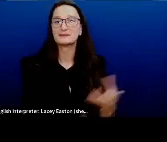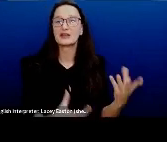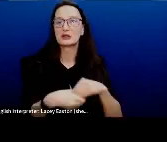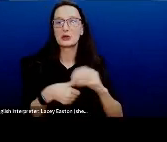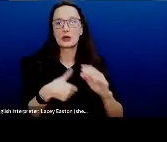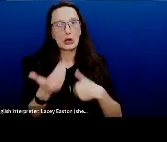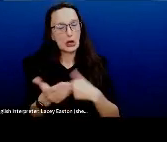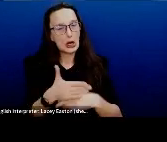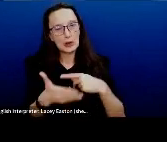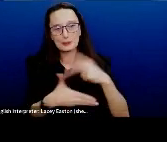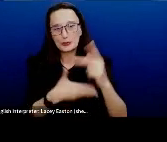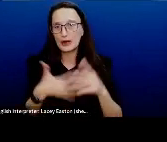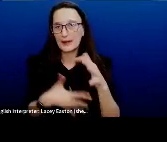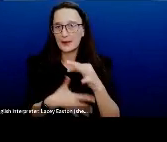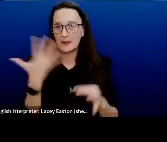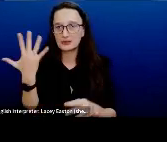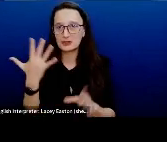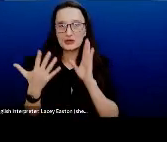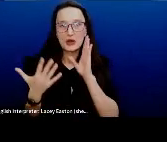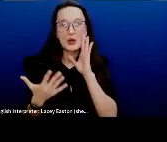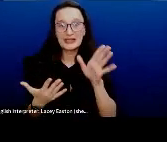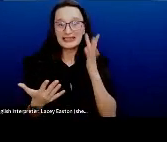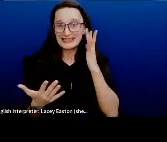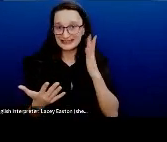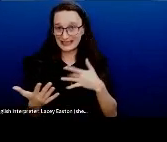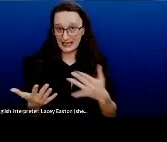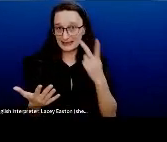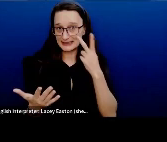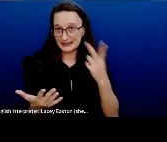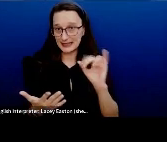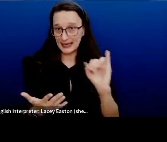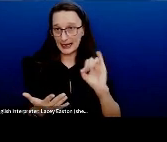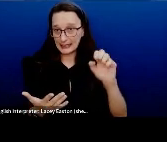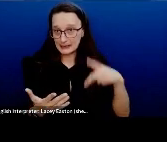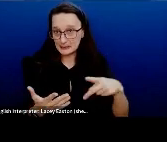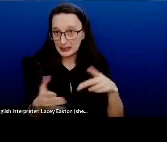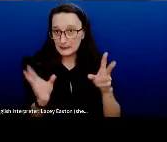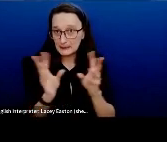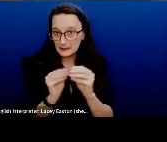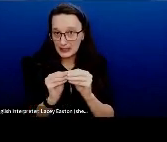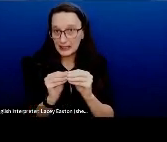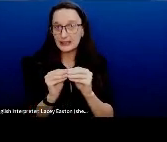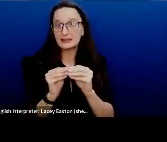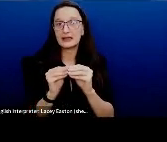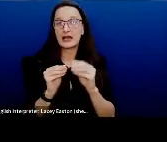de servicios y programas de colocación, por lo que esta información se compartirá con usted durante la